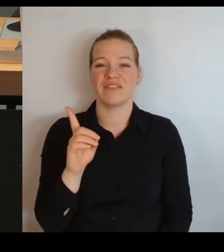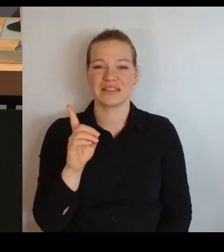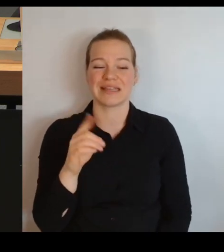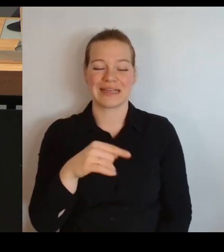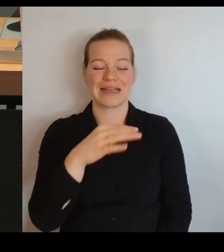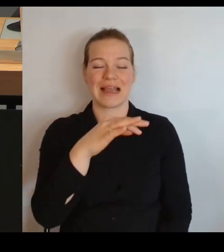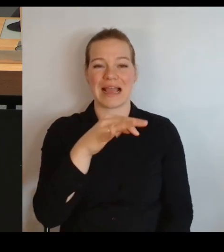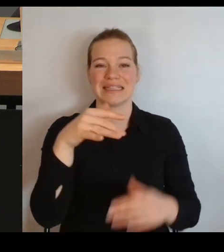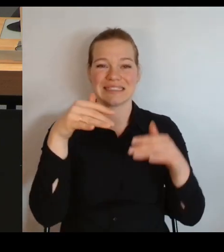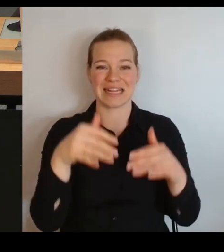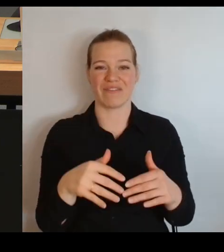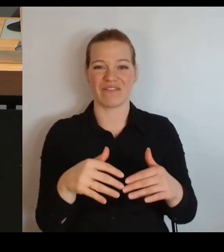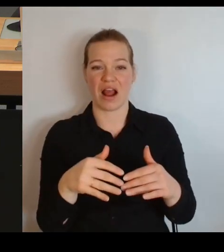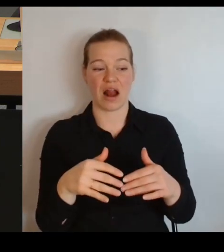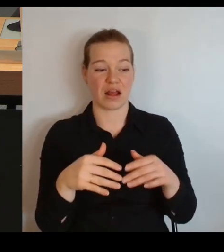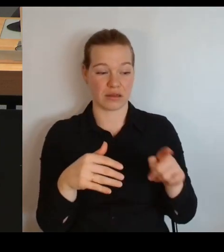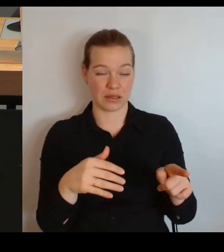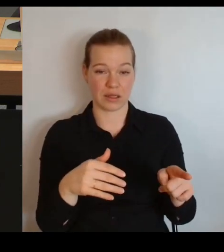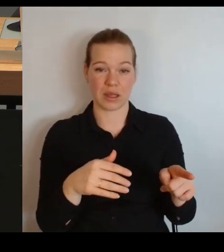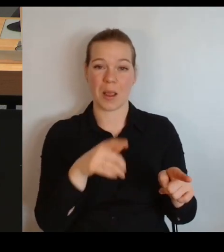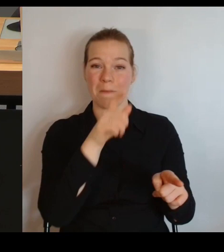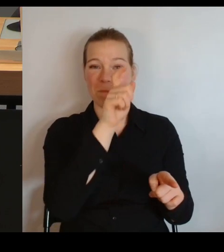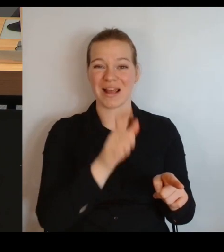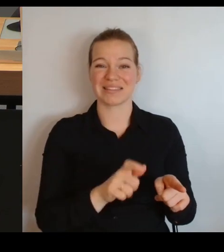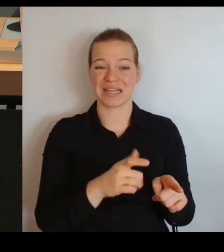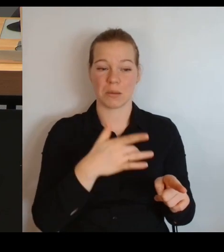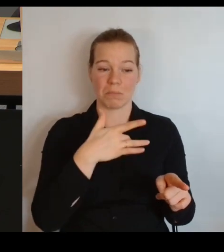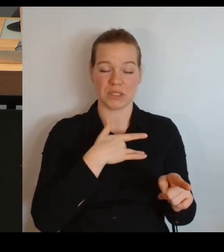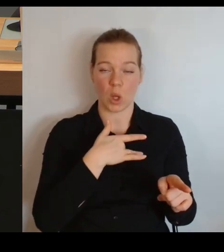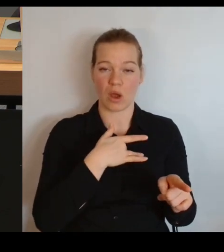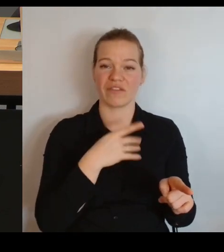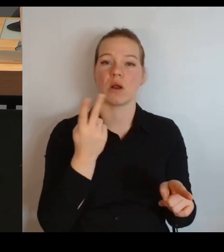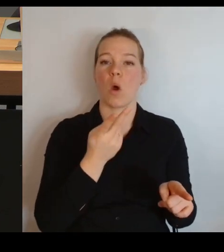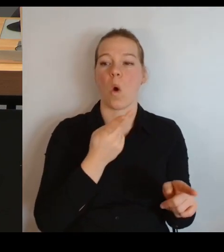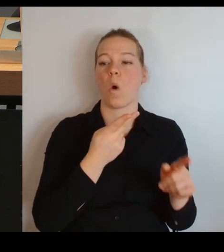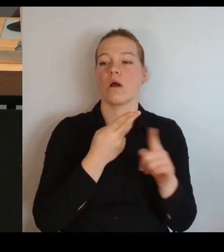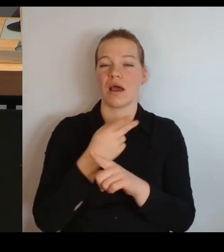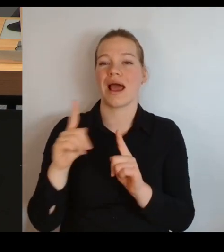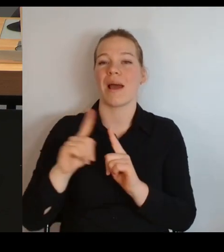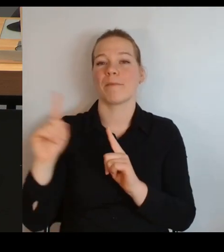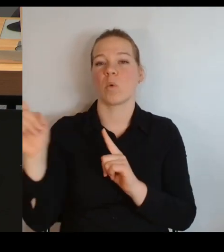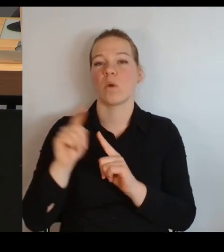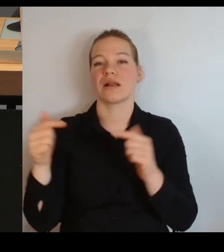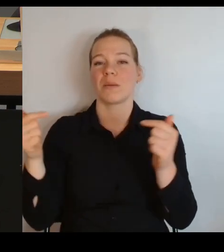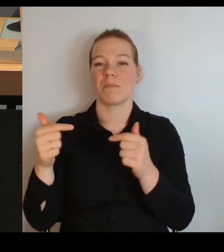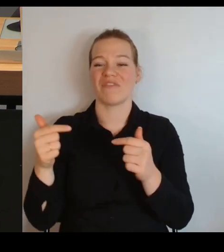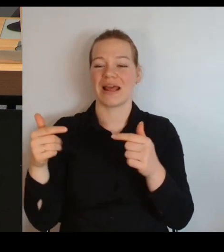Pflegebetriebes einer zu viel. Aber wegen der von Ihnen selbst aufgeführten vereinzelten Fälle